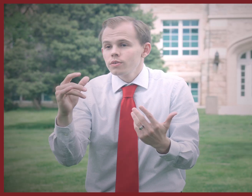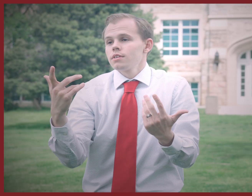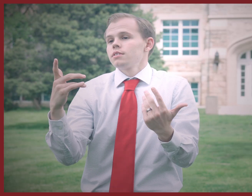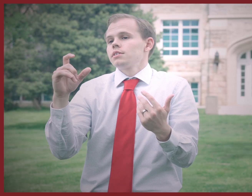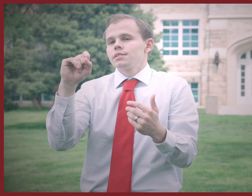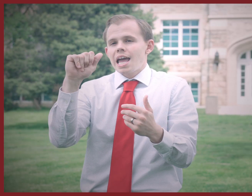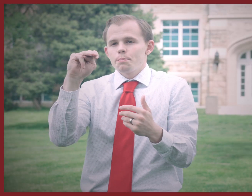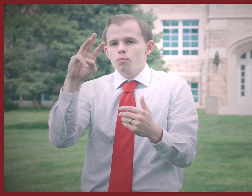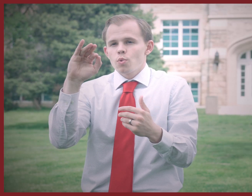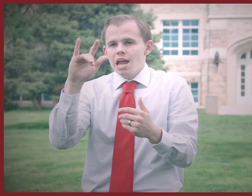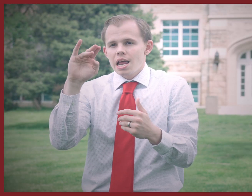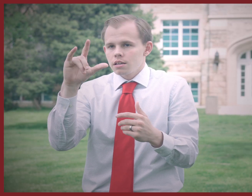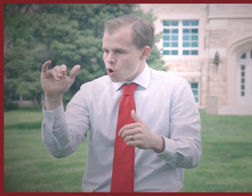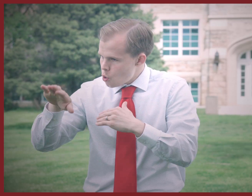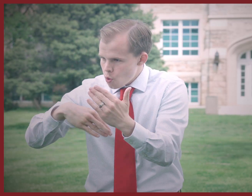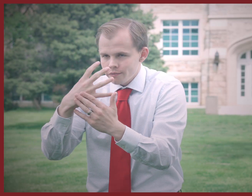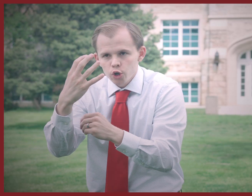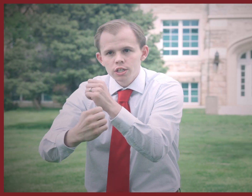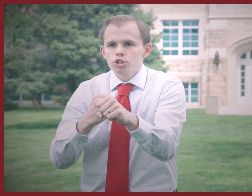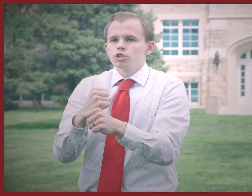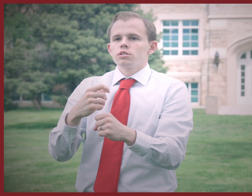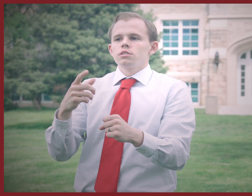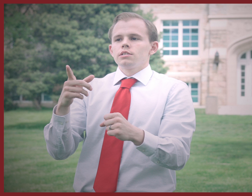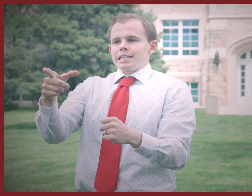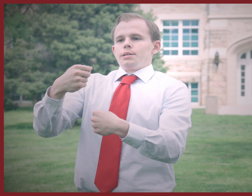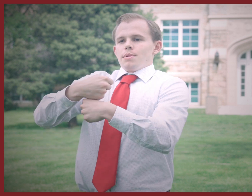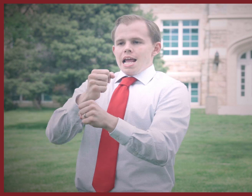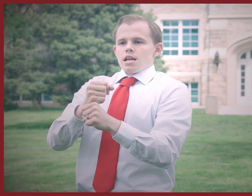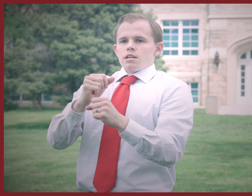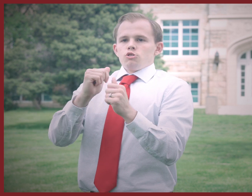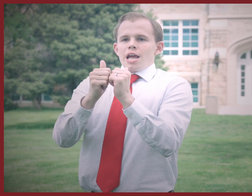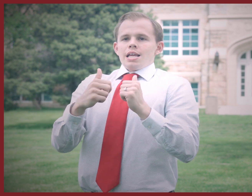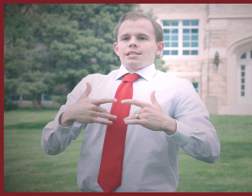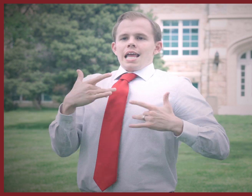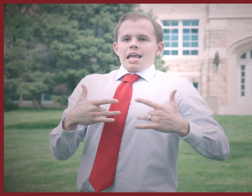En carreras, Sam Wilding, fue entrenador por cuatro años y hizo